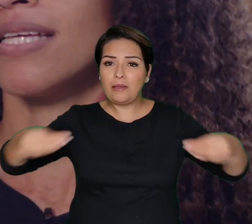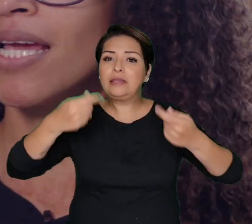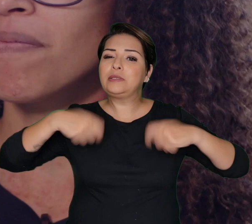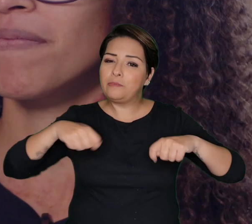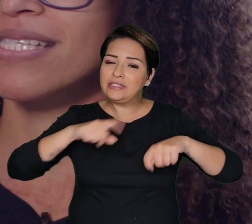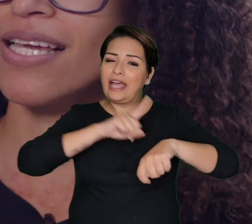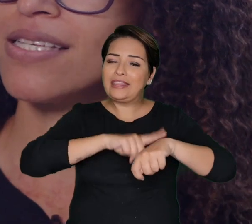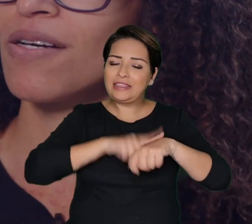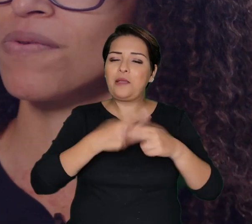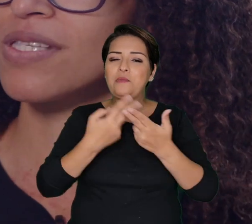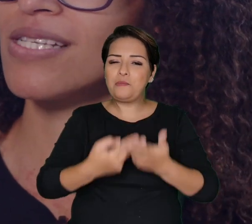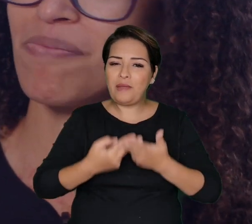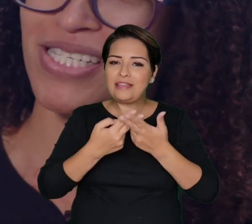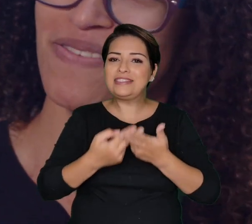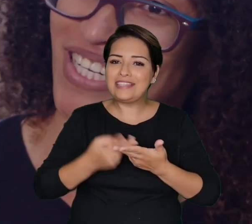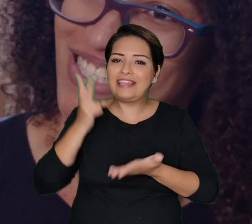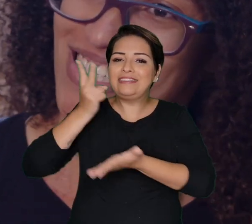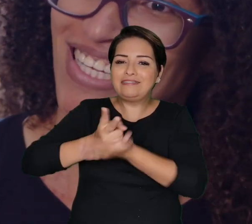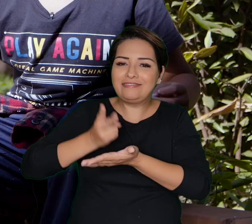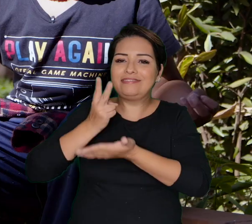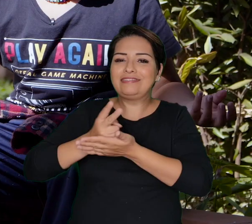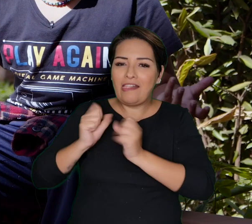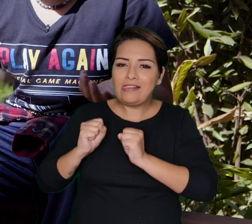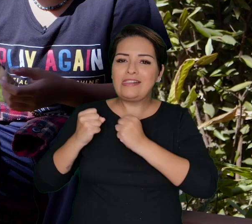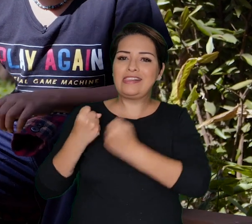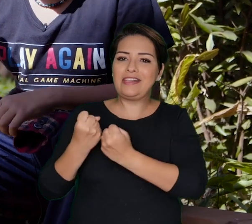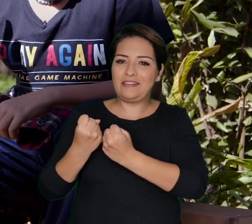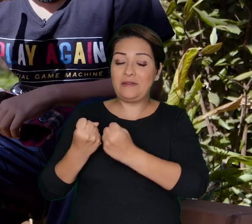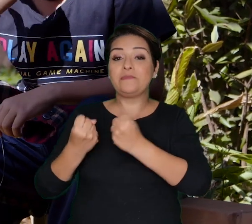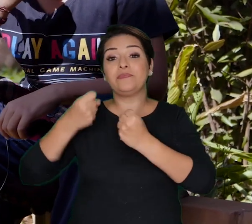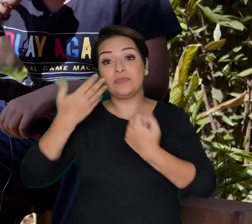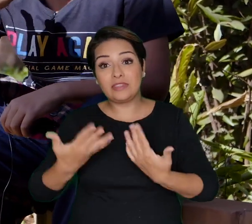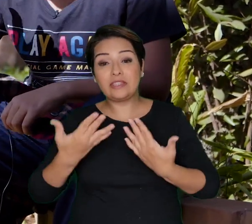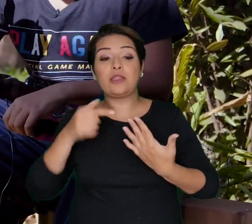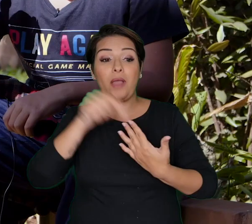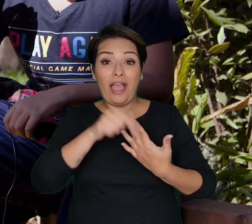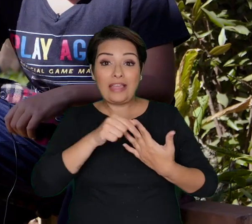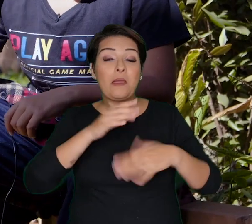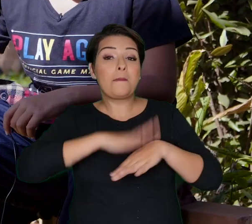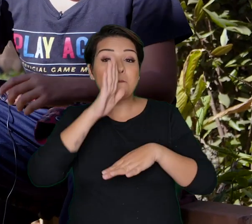Tempo, paciência, constância e perseverança. O alface daqui da horta é mais gostoso do que o do mercado,